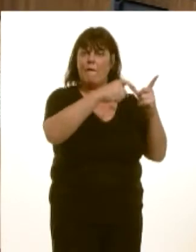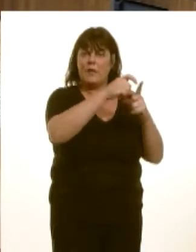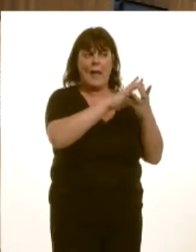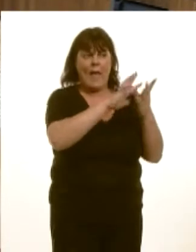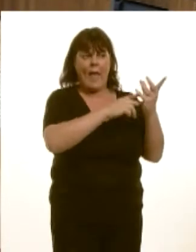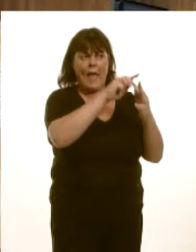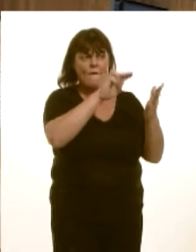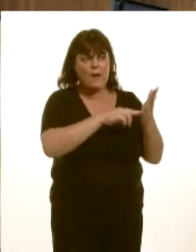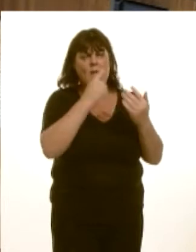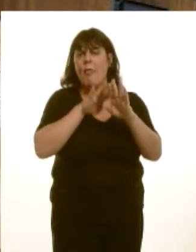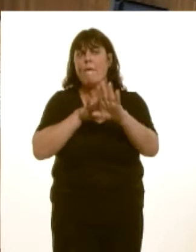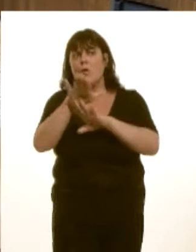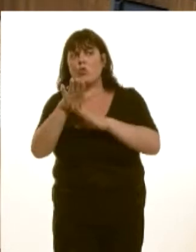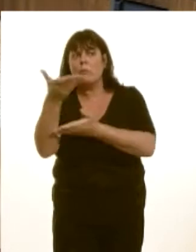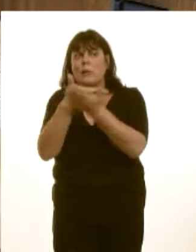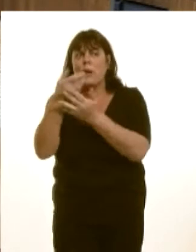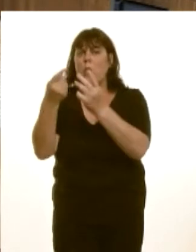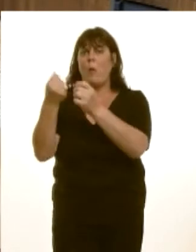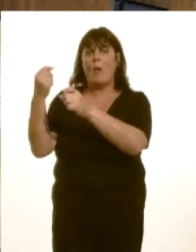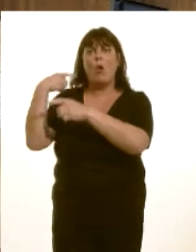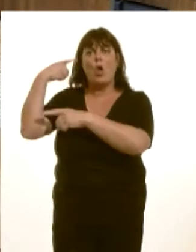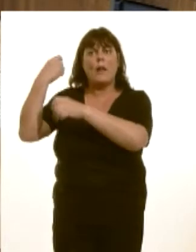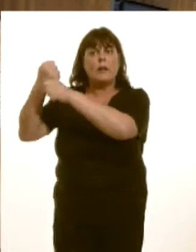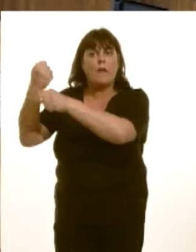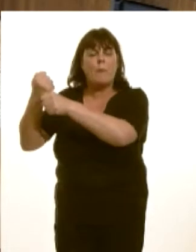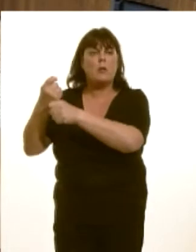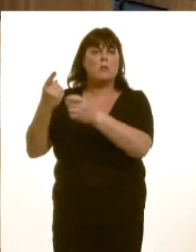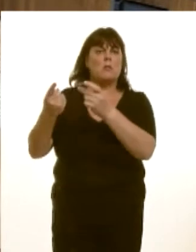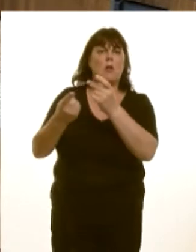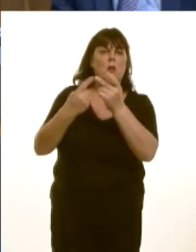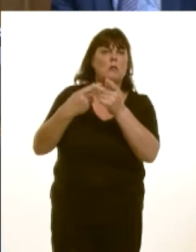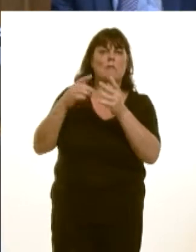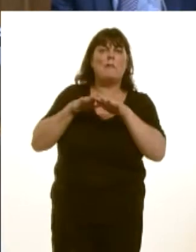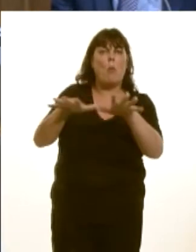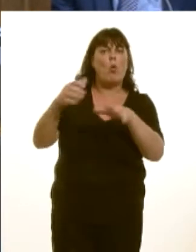Ynglyn â’r Llywodraeth, y peth cyntaf yr ydym am ei weld yw sicrhau bod y sefyllfa